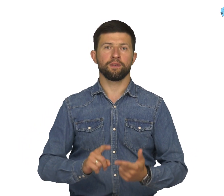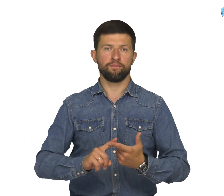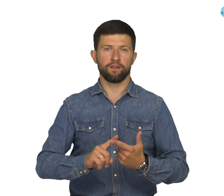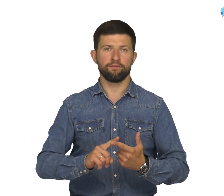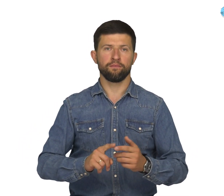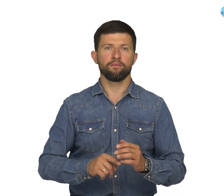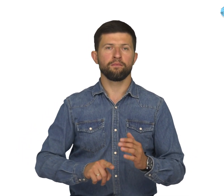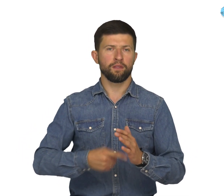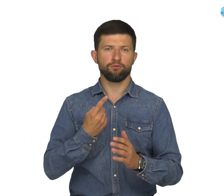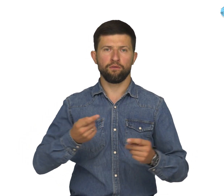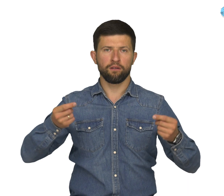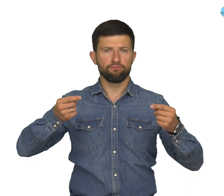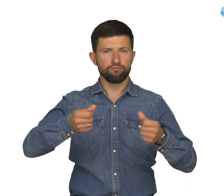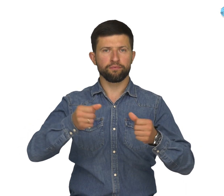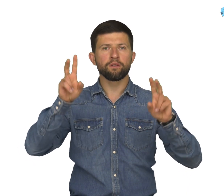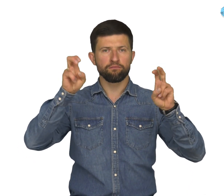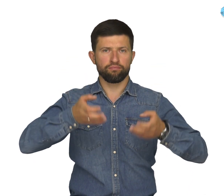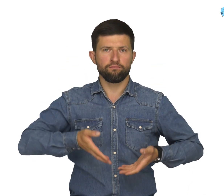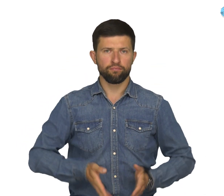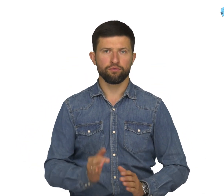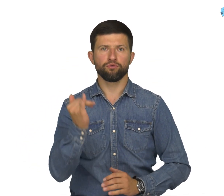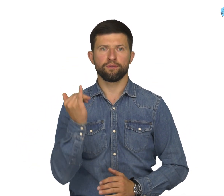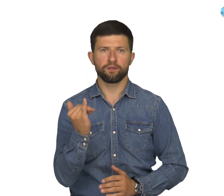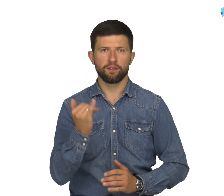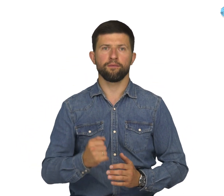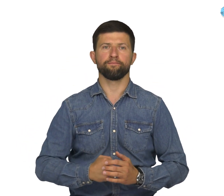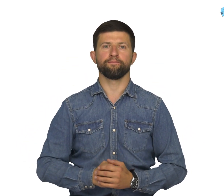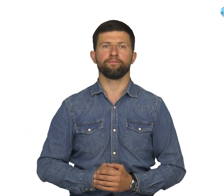Dwa – jednorazowa zapomoga z tytułu urodzenia się dziecka.